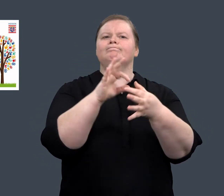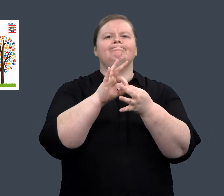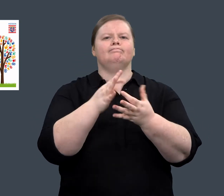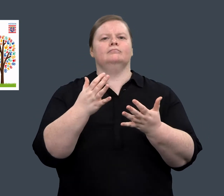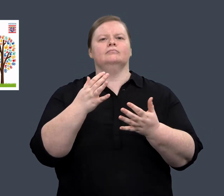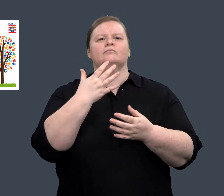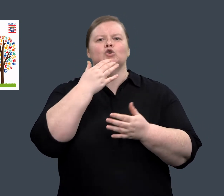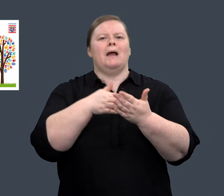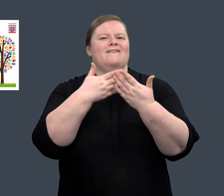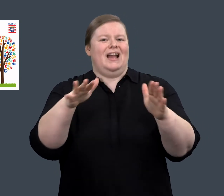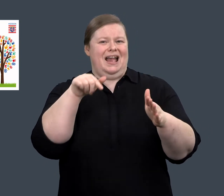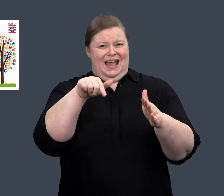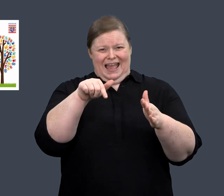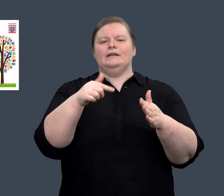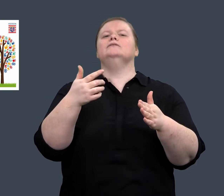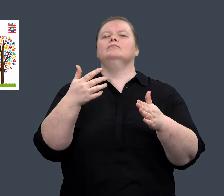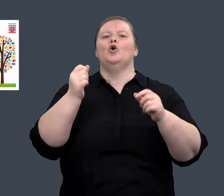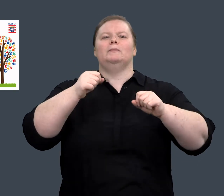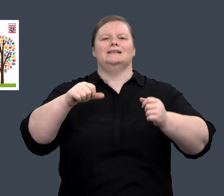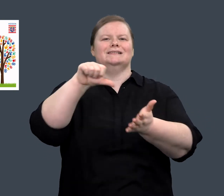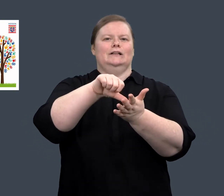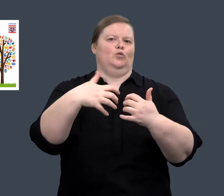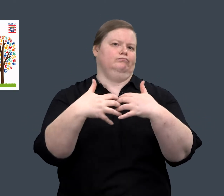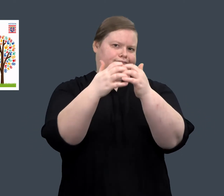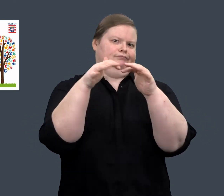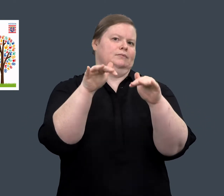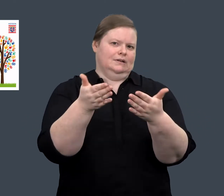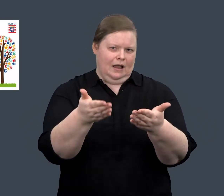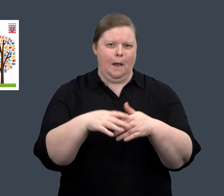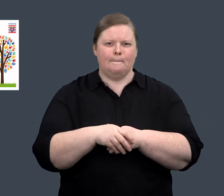ein Kompetenzzentrum Barrierefreiheit einzurichten.